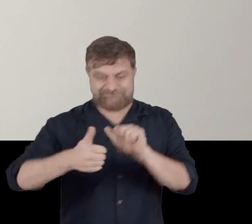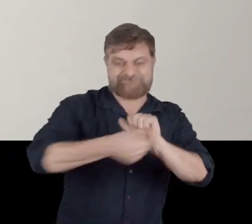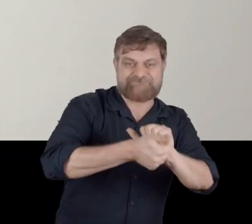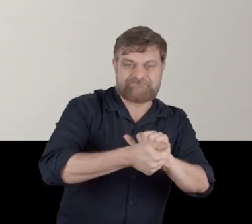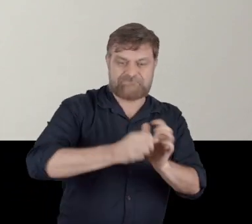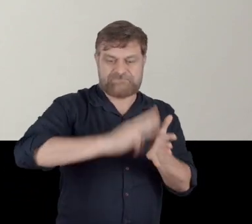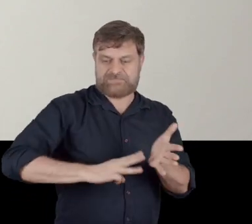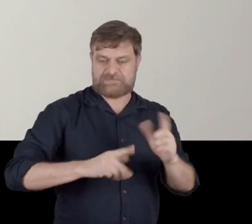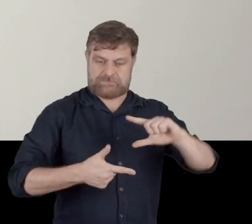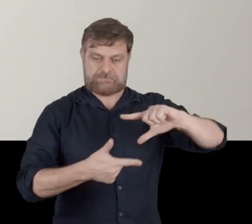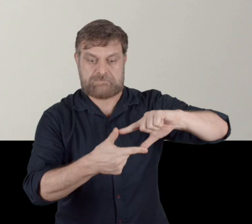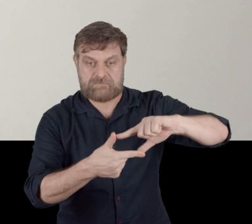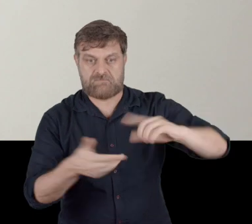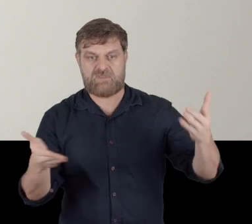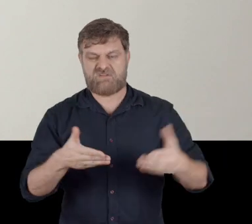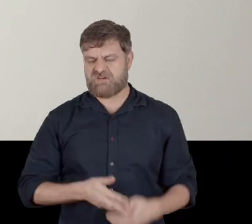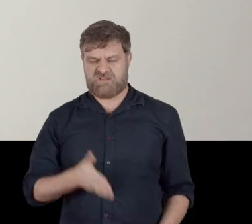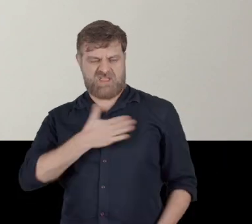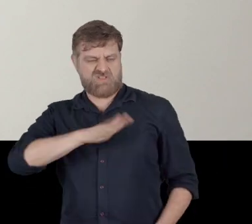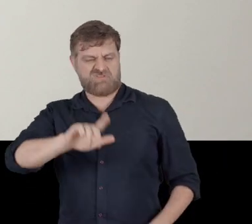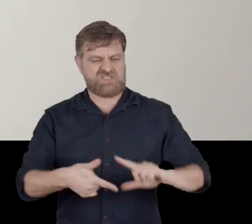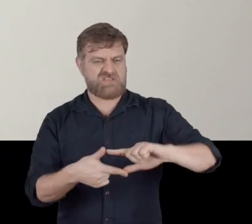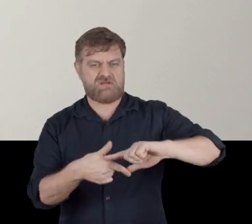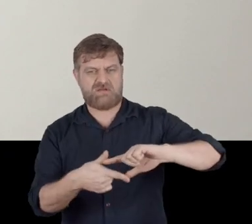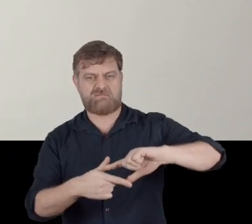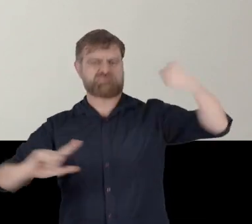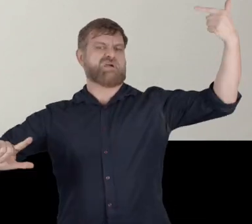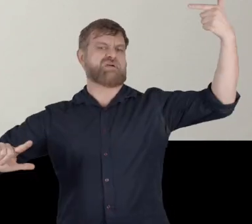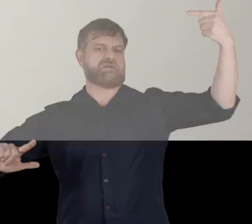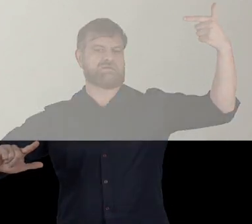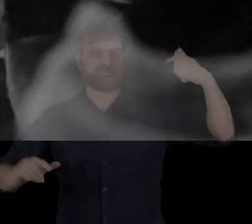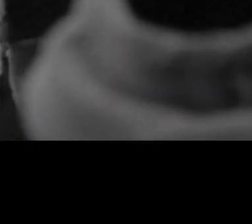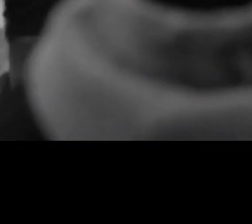e agora você tem... "não gostei dessa eu vou para o formato coreano", tudo bem…